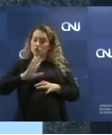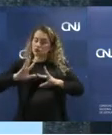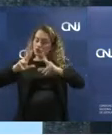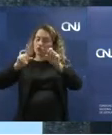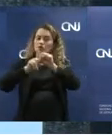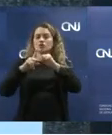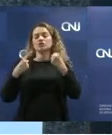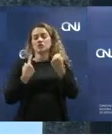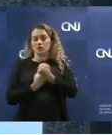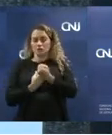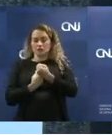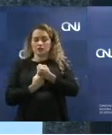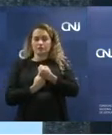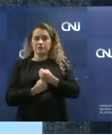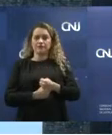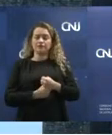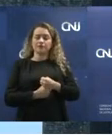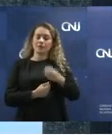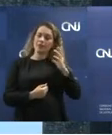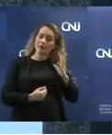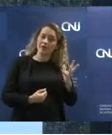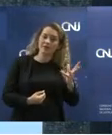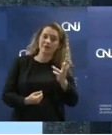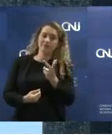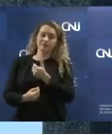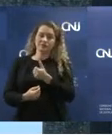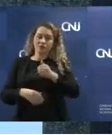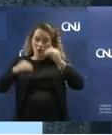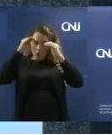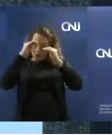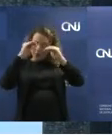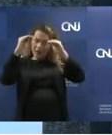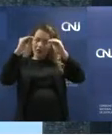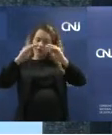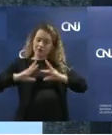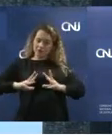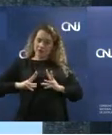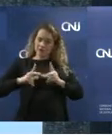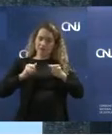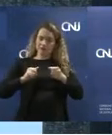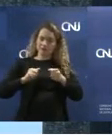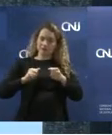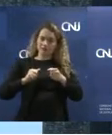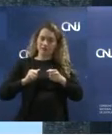Essa conquista ela obedece aos critérios basilares da nossa Constituição,